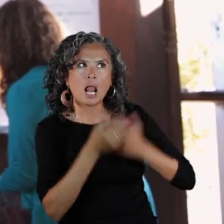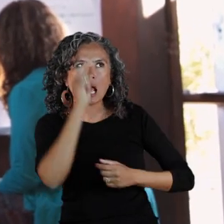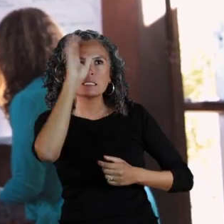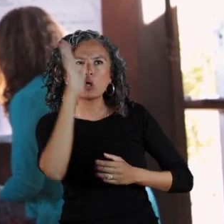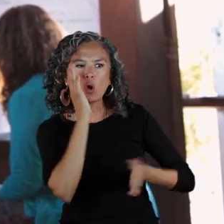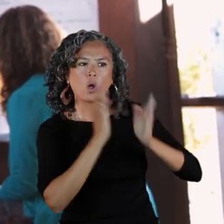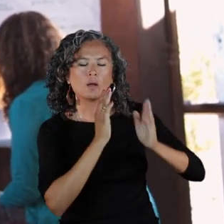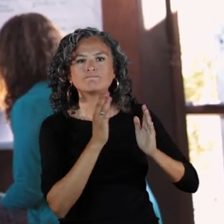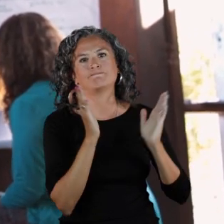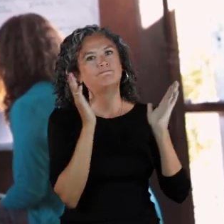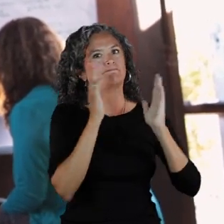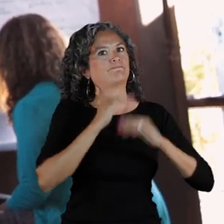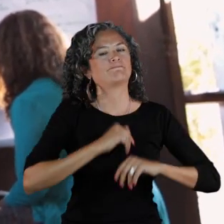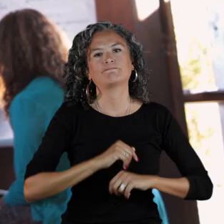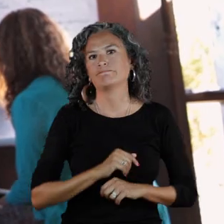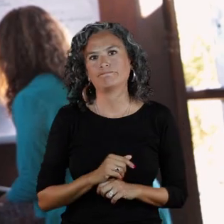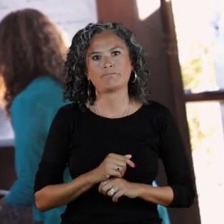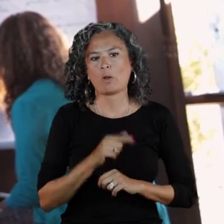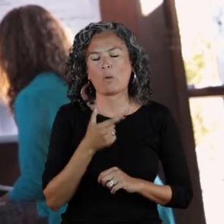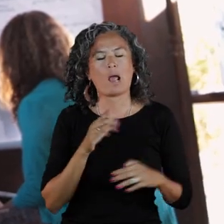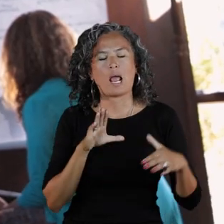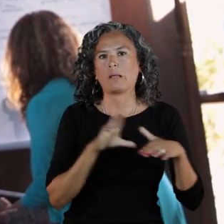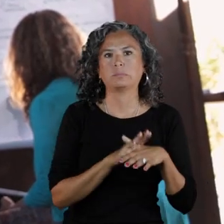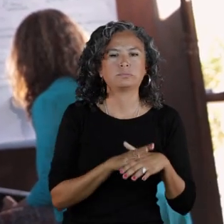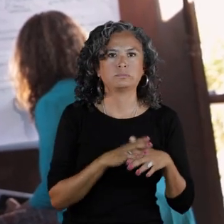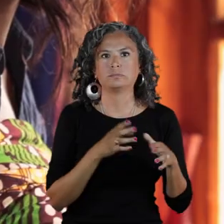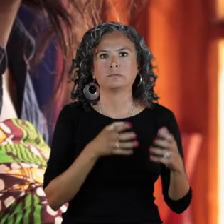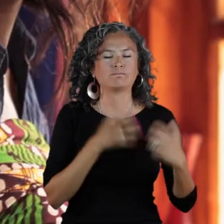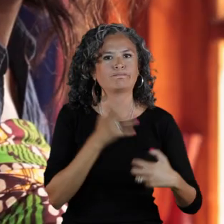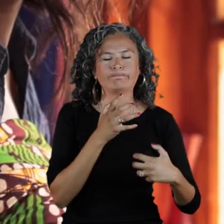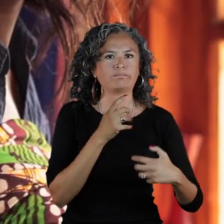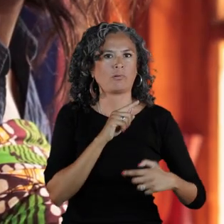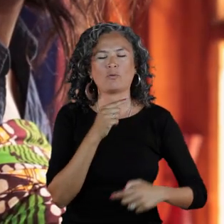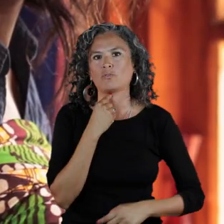la terapia de familia, es totalmente inadecuada y contraproducente.